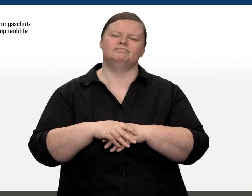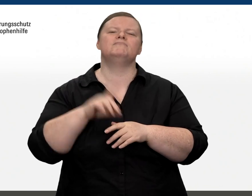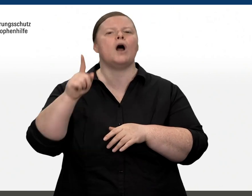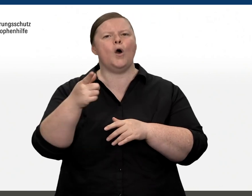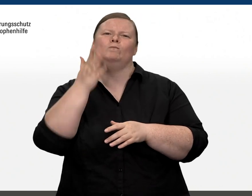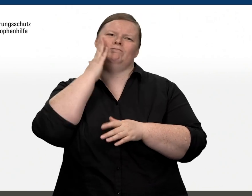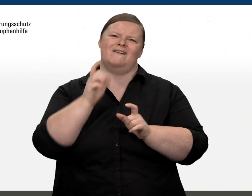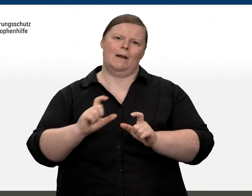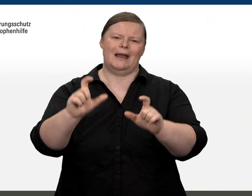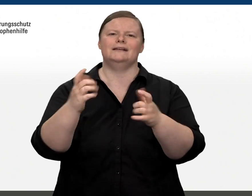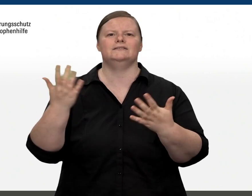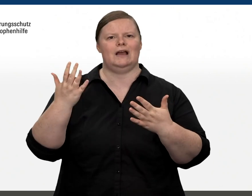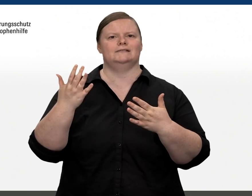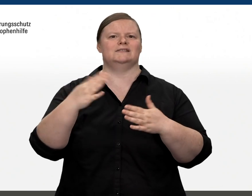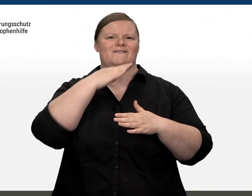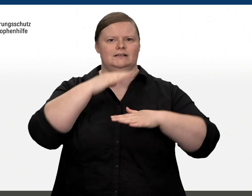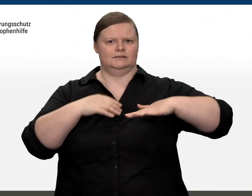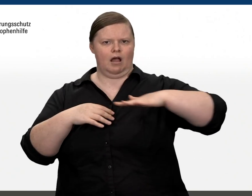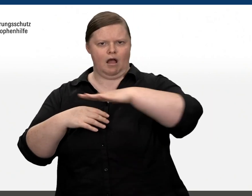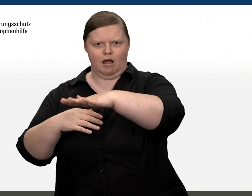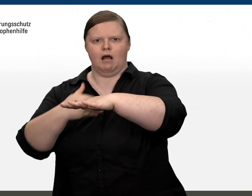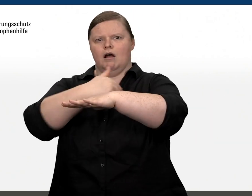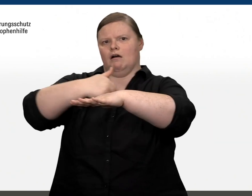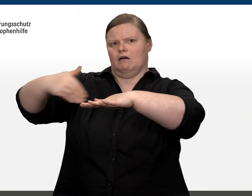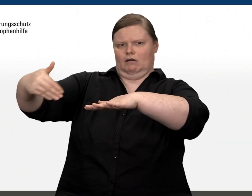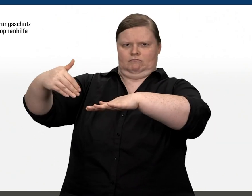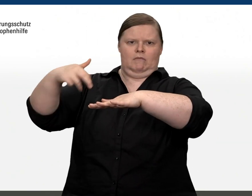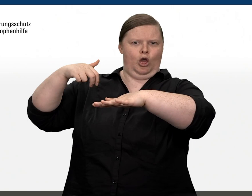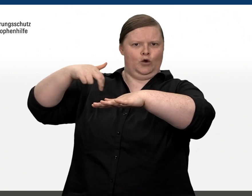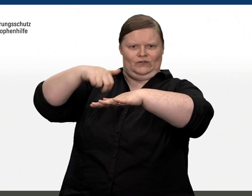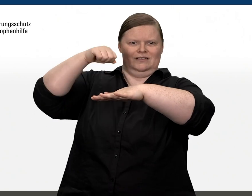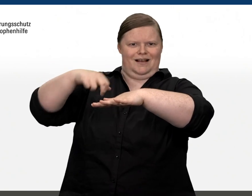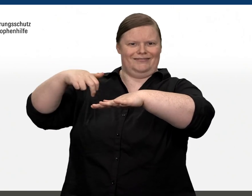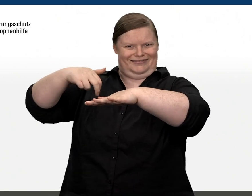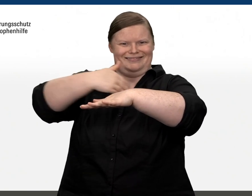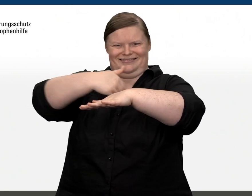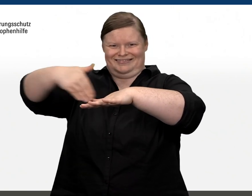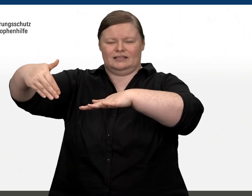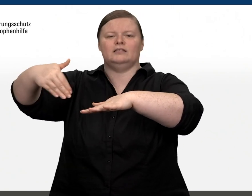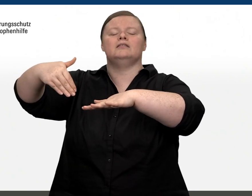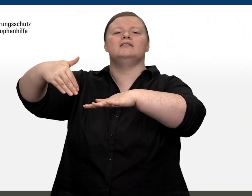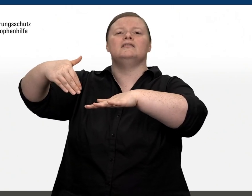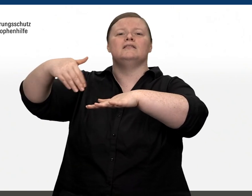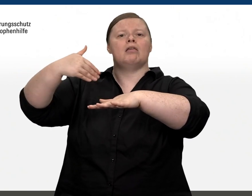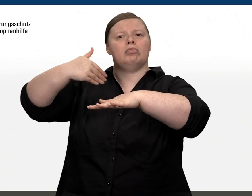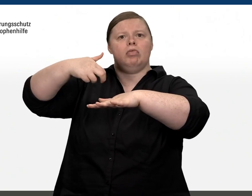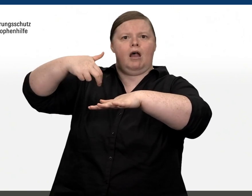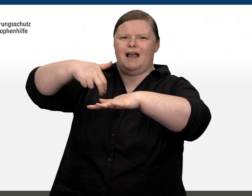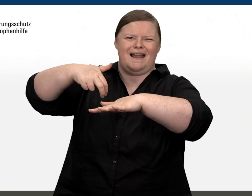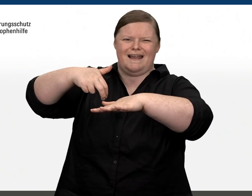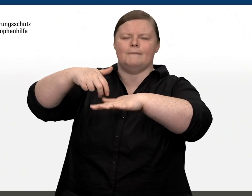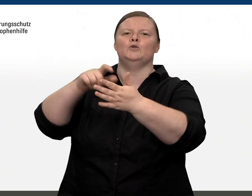und es vermeiden, Ufergelände zu betreten.